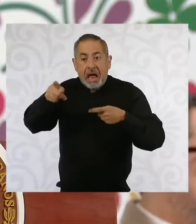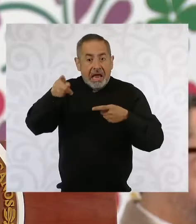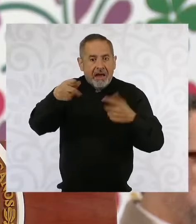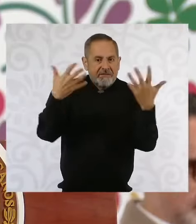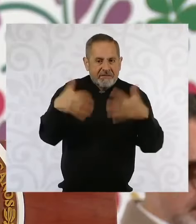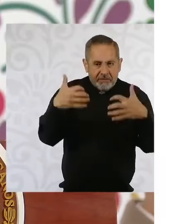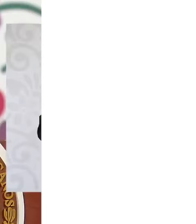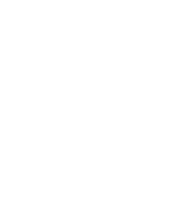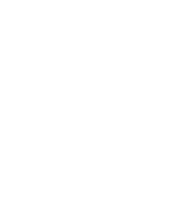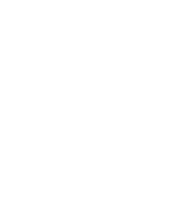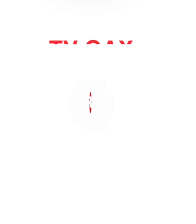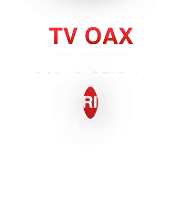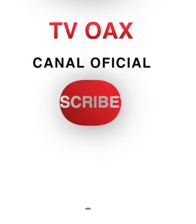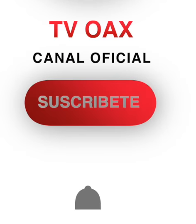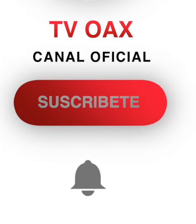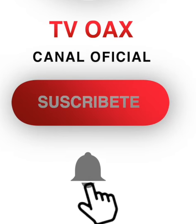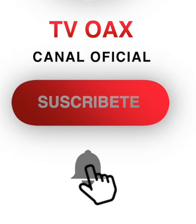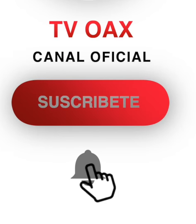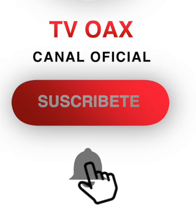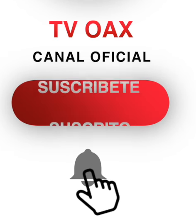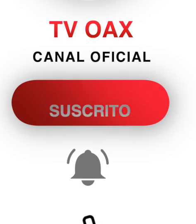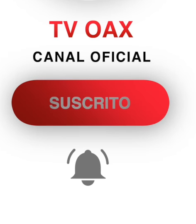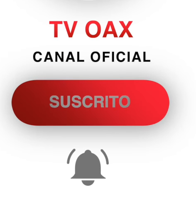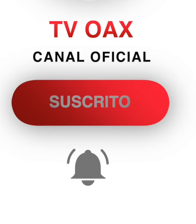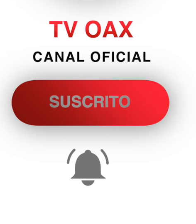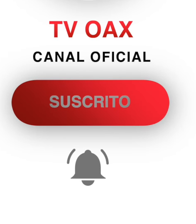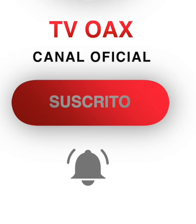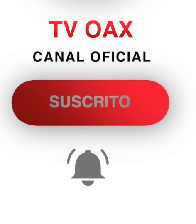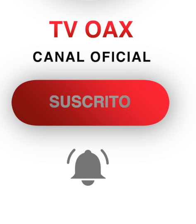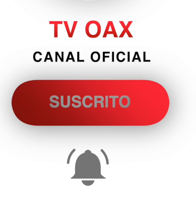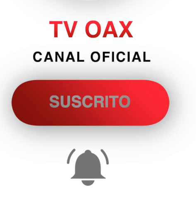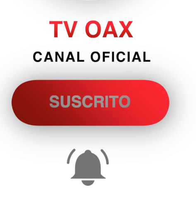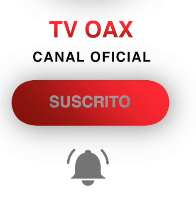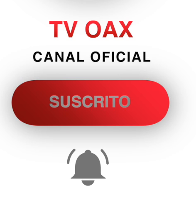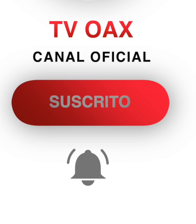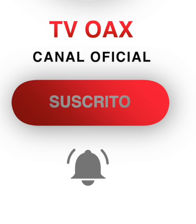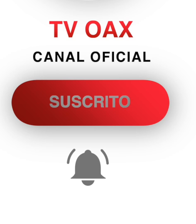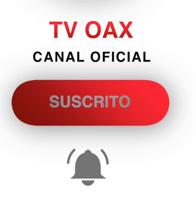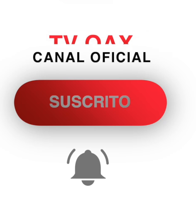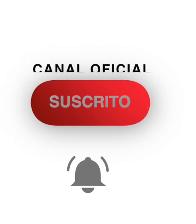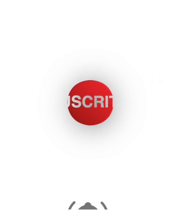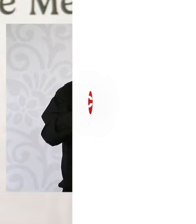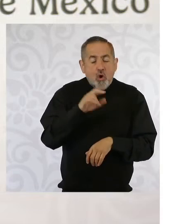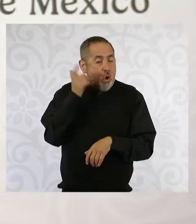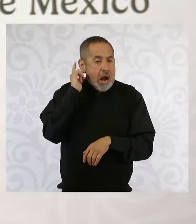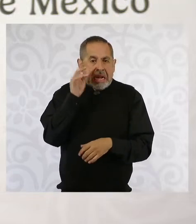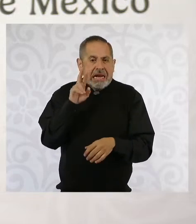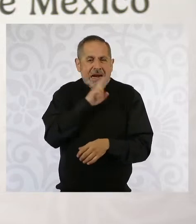los autos eléctricos y la idea Pues es que esté lo más pronto posible el diseño y ya la